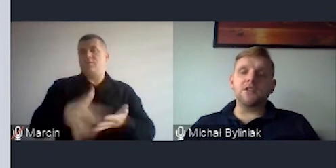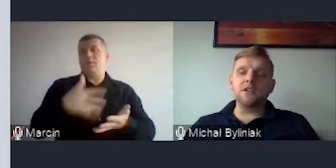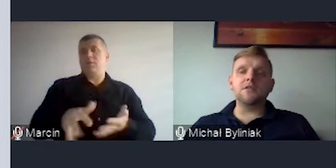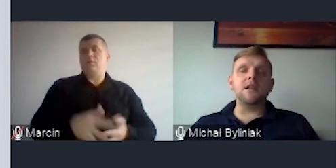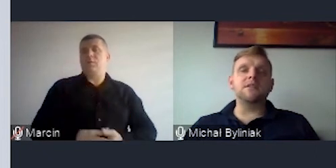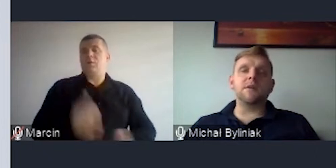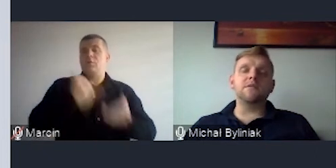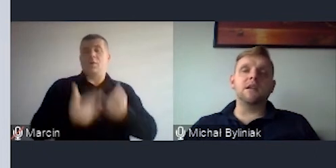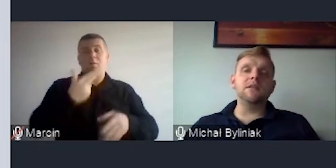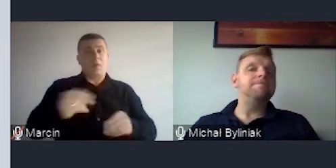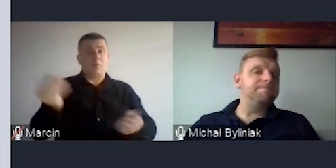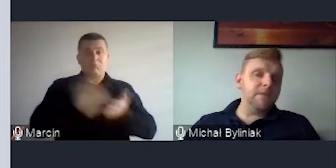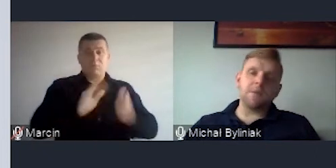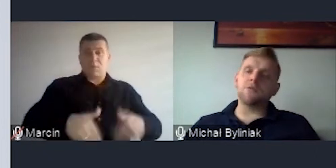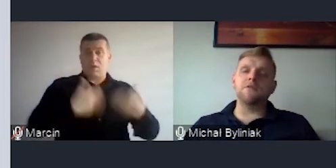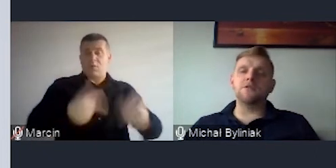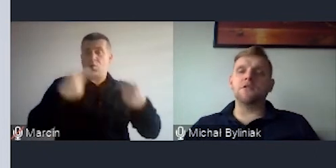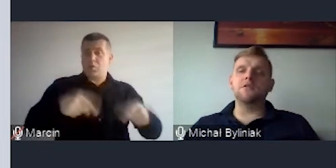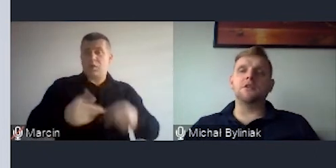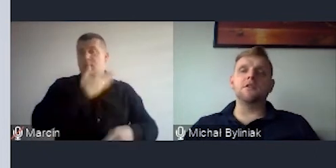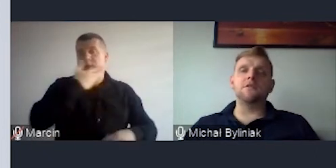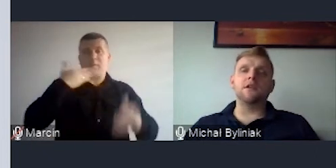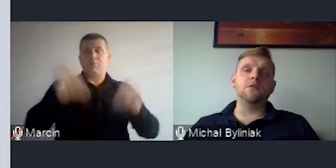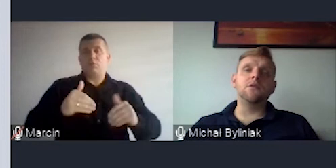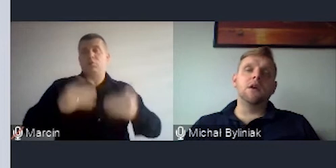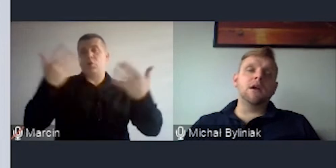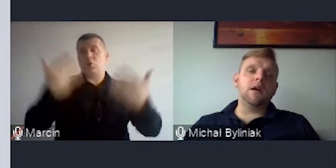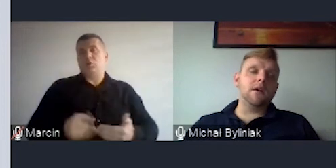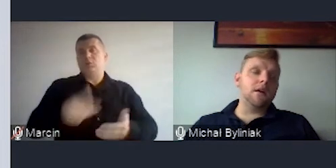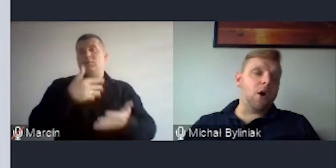Jeśli nie zostanie sprawozdany, nie ma możliwości rozliczenia tego wydatku.